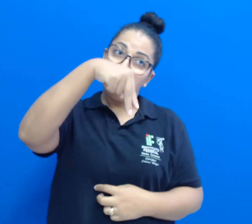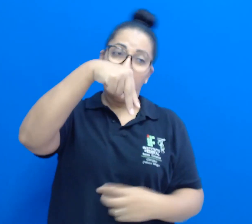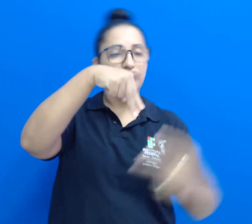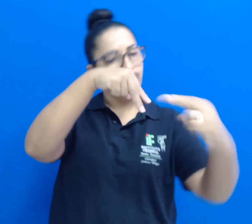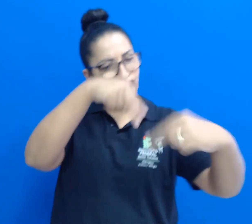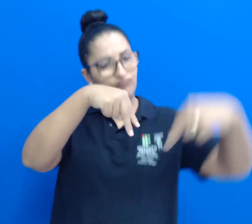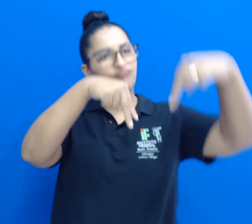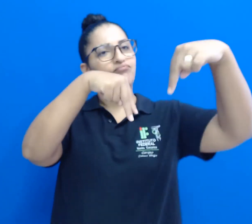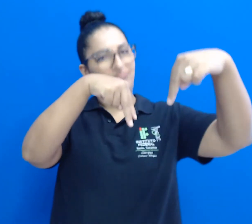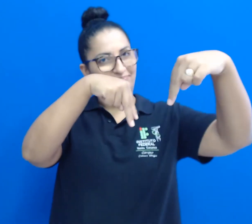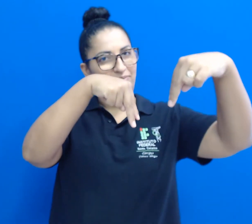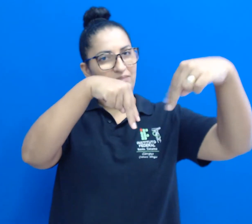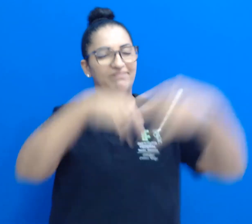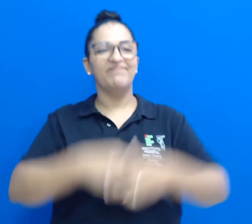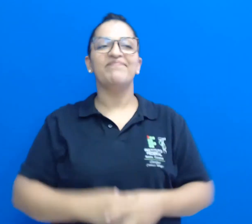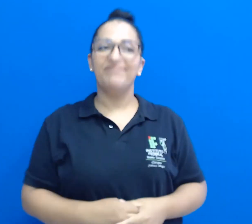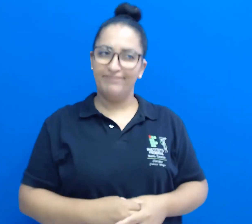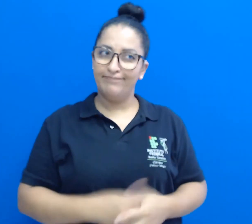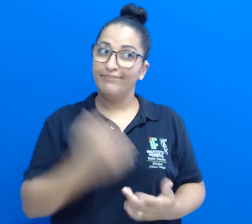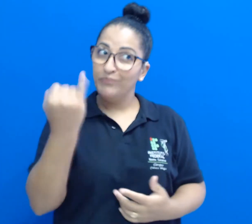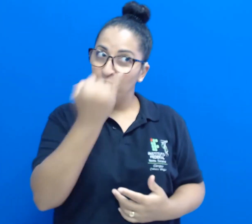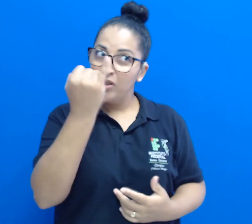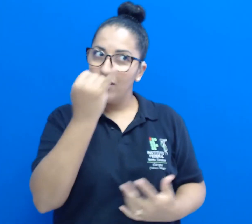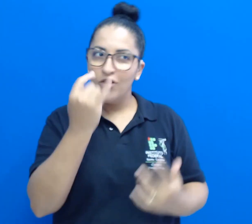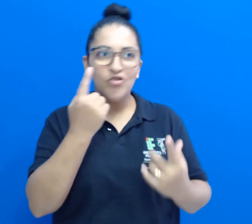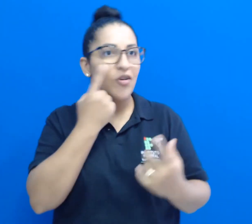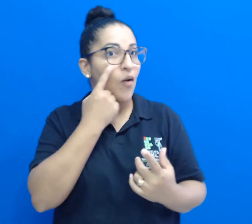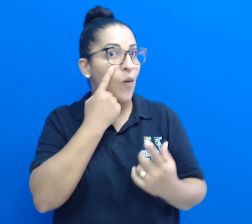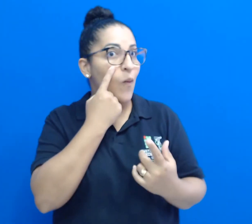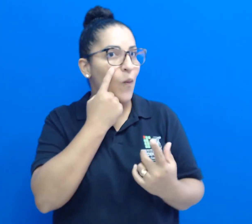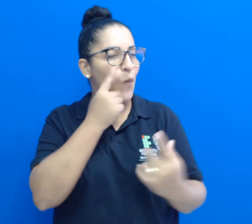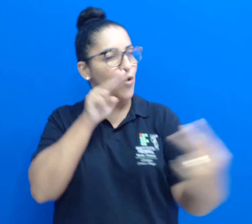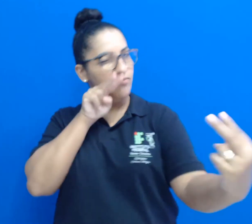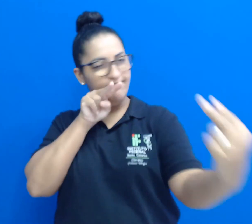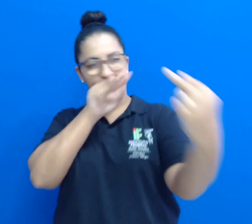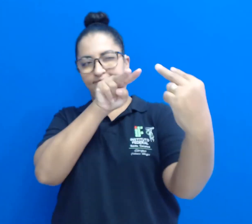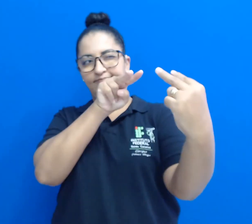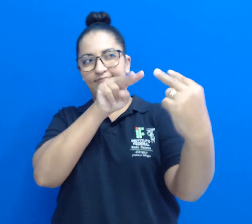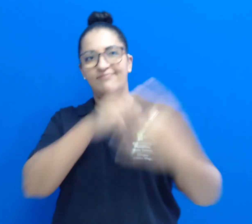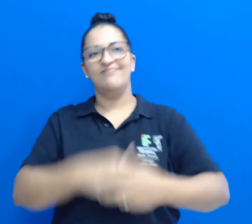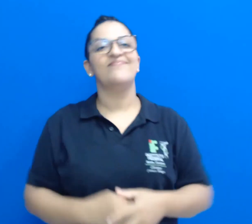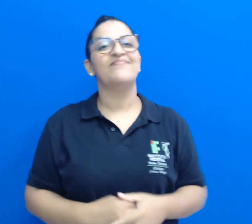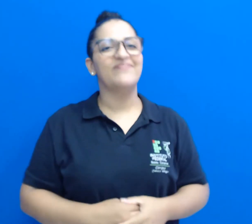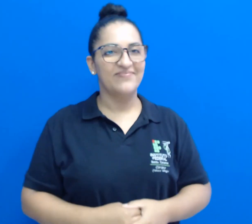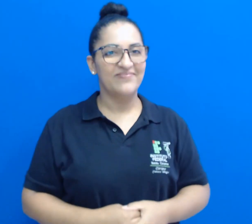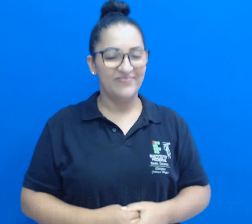se de pé, você também deve ficar de pé, o importante é o contato visual.